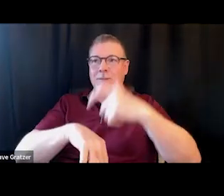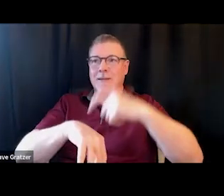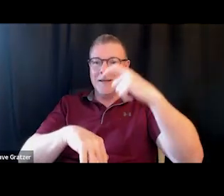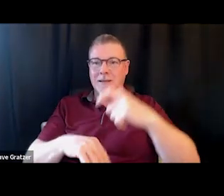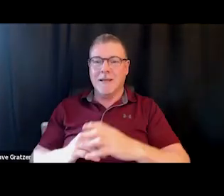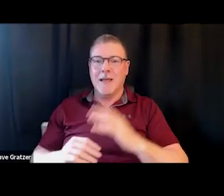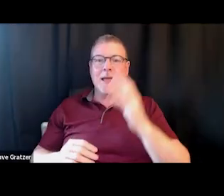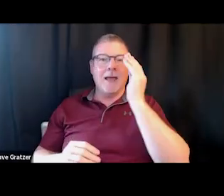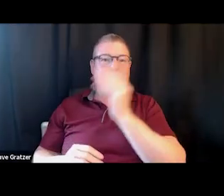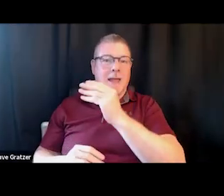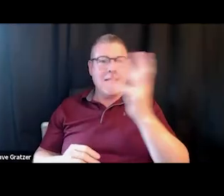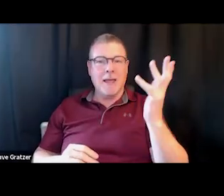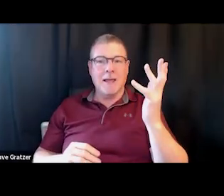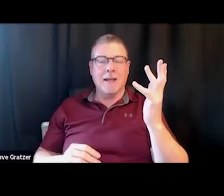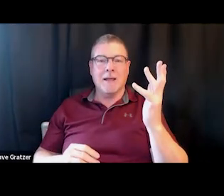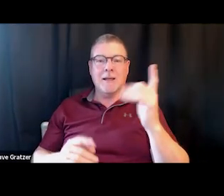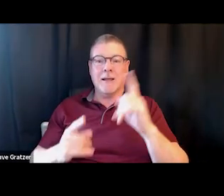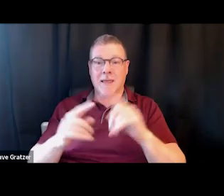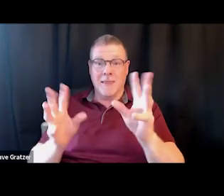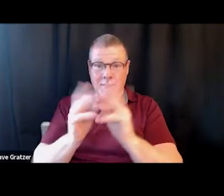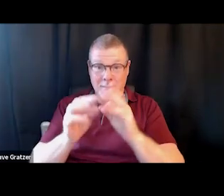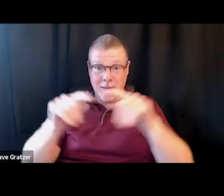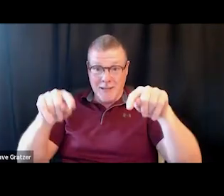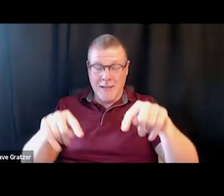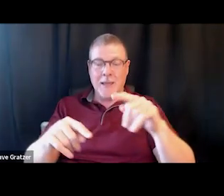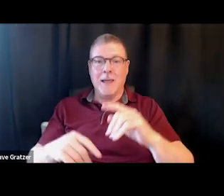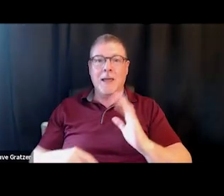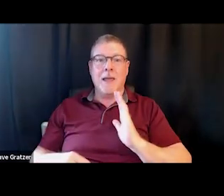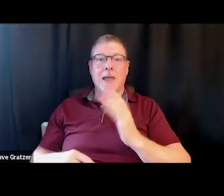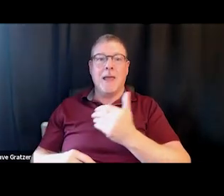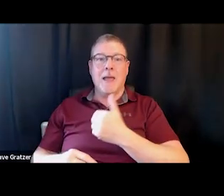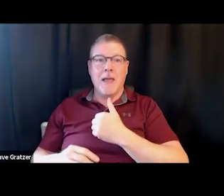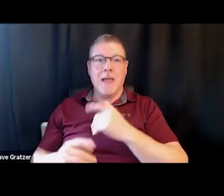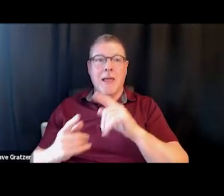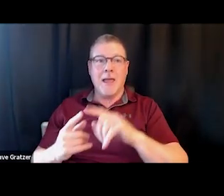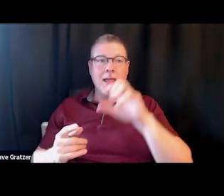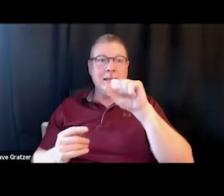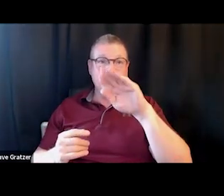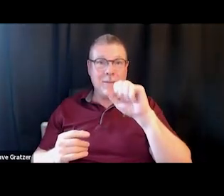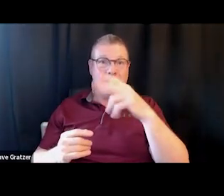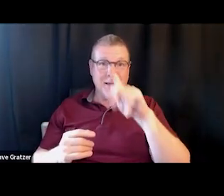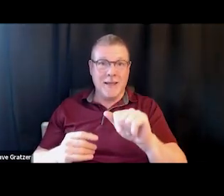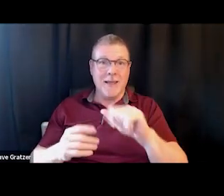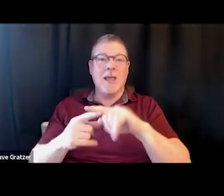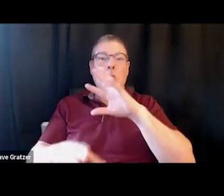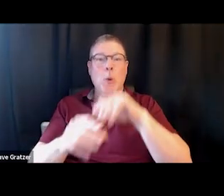y solo quiero que todos en el seminario web sepan que nuestro personal del centro de asistencia técnica SOAR, incluidos los panelistas,